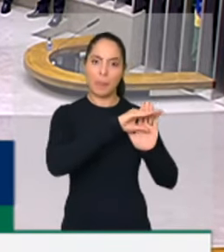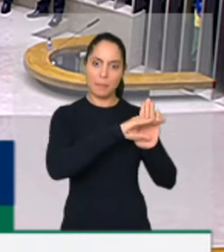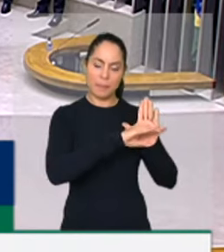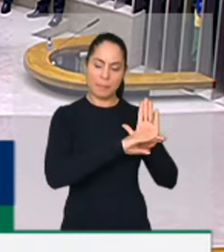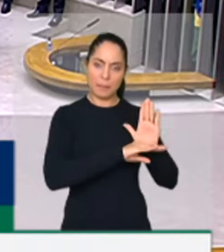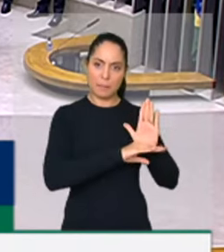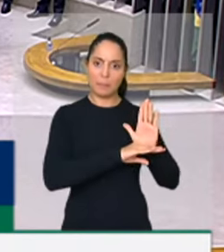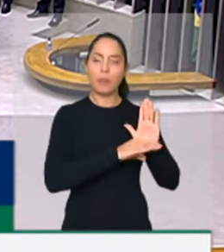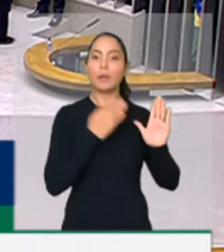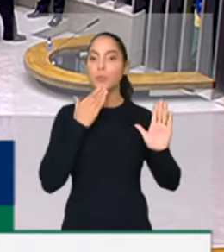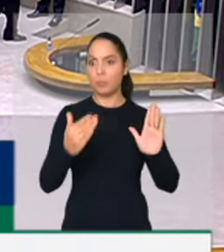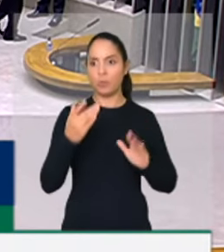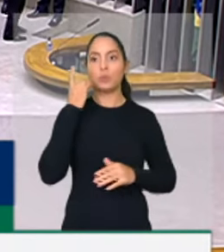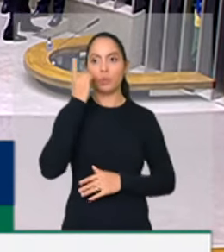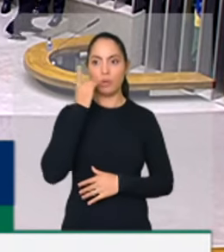RECOMENDA, NESSE CASO, O RETORNO DO PROCESSO AO CONSELHO DE ÉTICA PARA A OITIVA DE TESTEMUNHAS. A GENTE